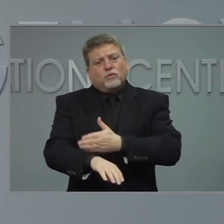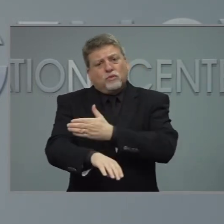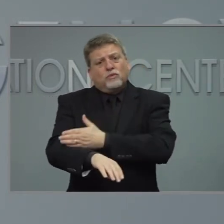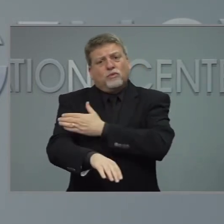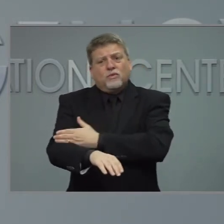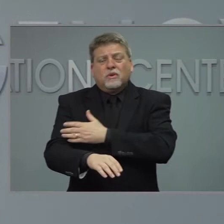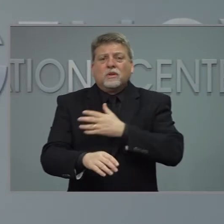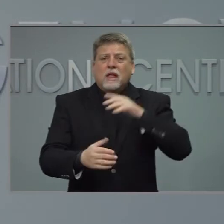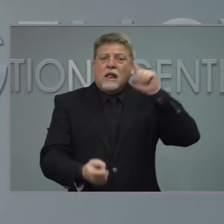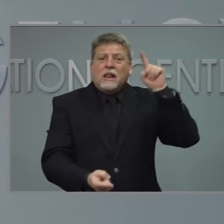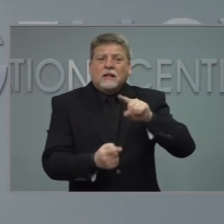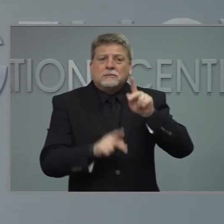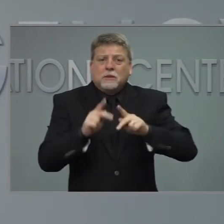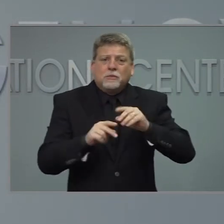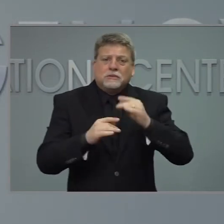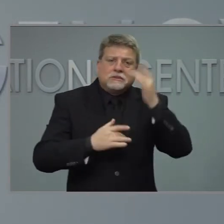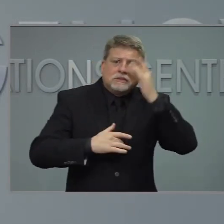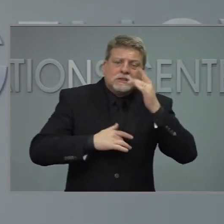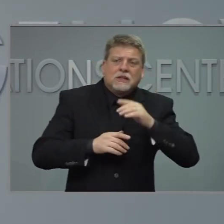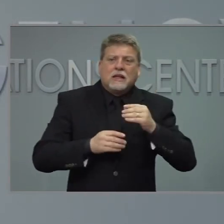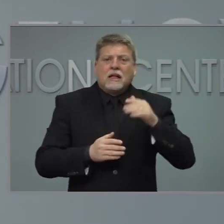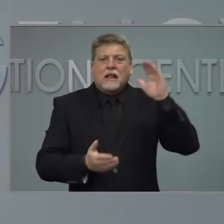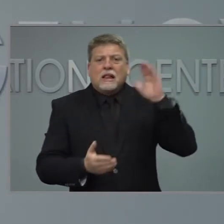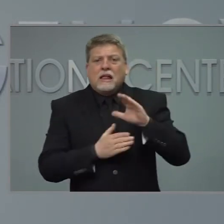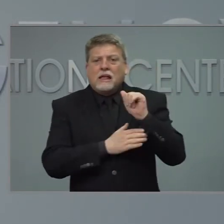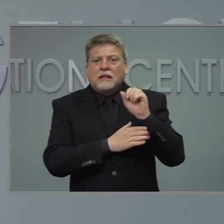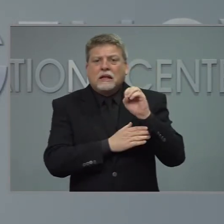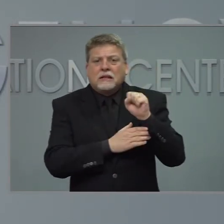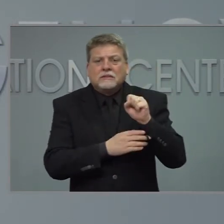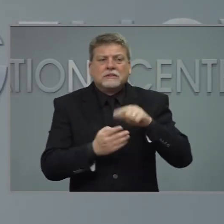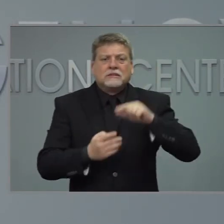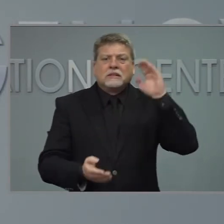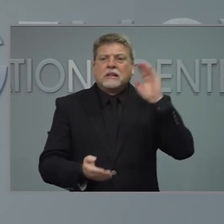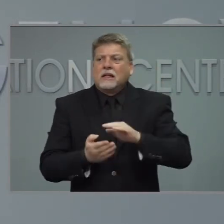El porcentaje de positivos han bajado en las hospitalizaciones han bajado, y recuerde que el